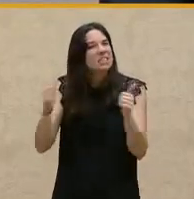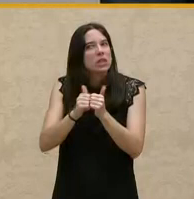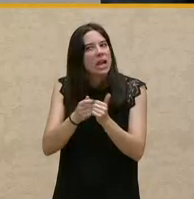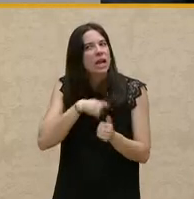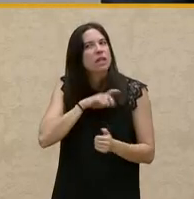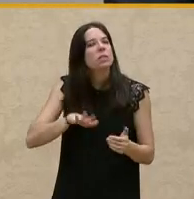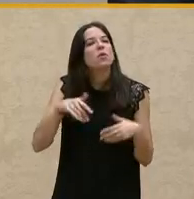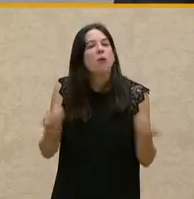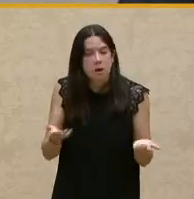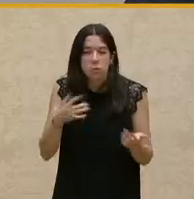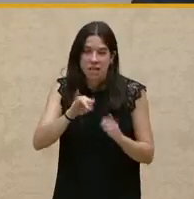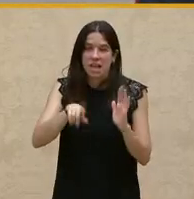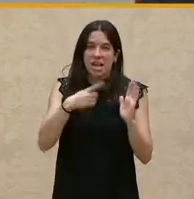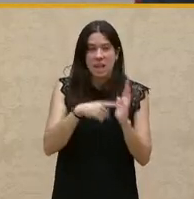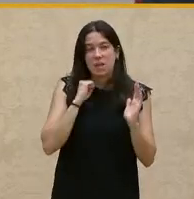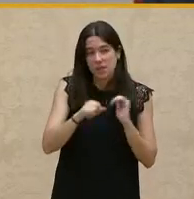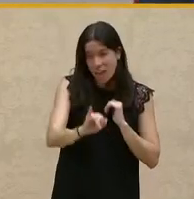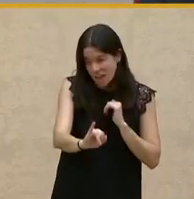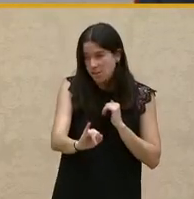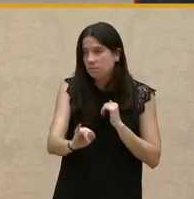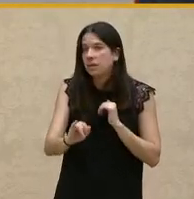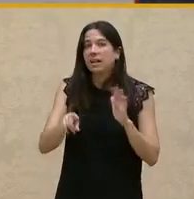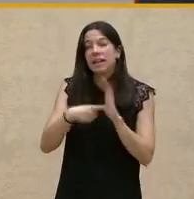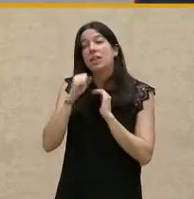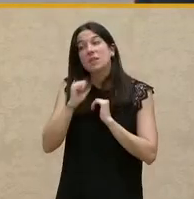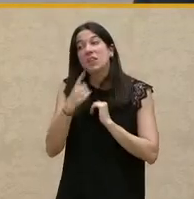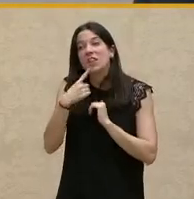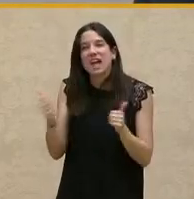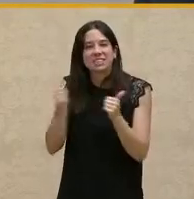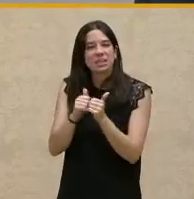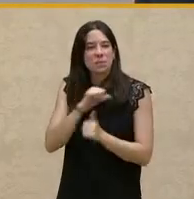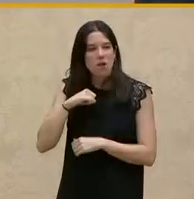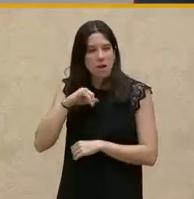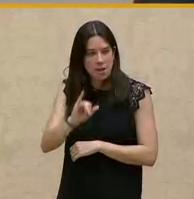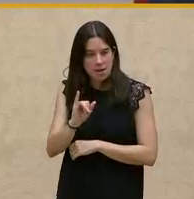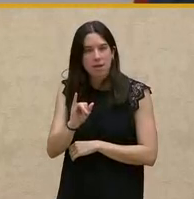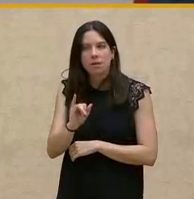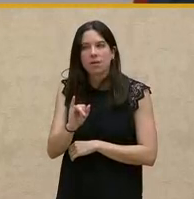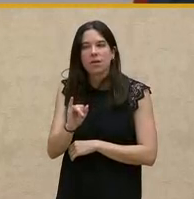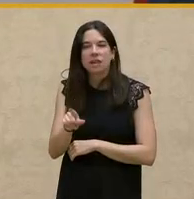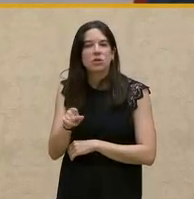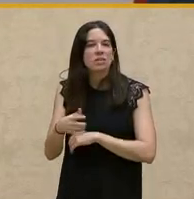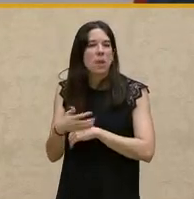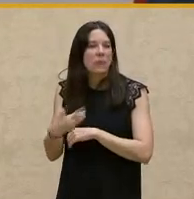la Ley de Dependencia, en la que figura el asistente personal. Es precario y no adaptado,